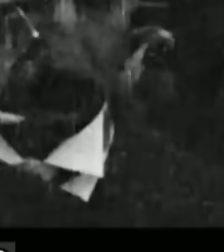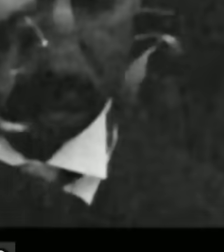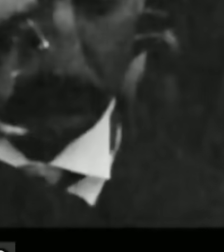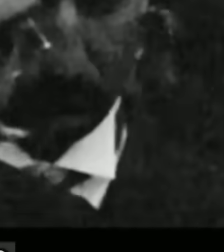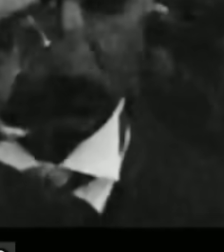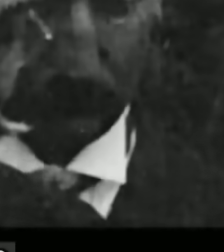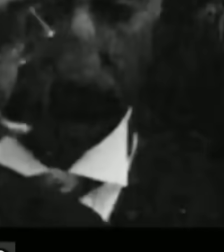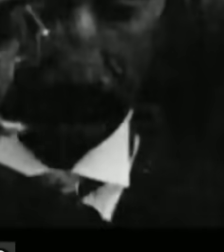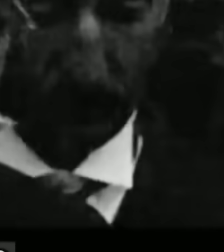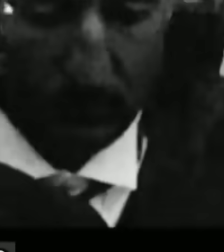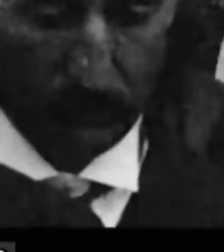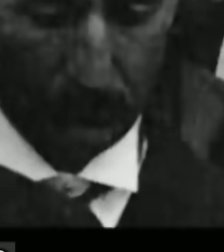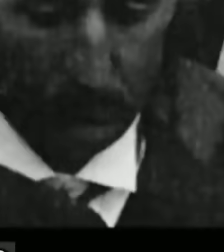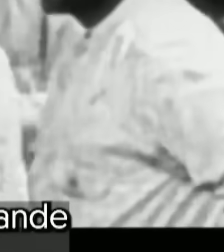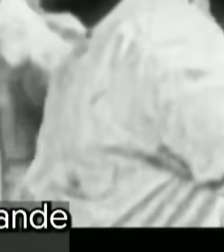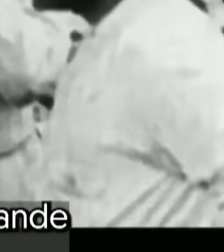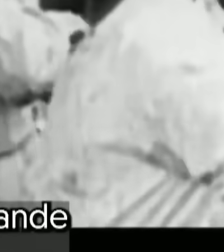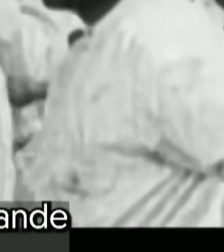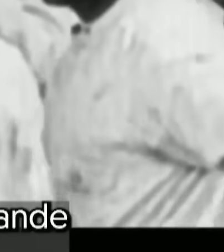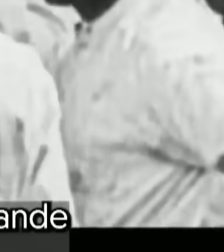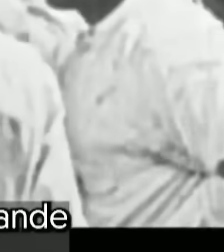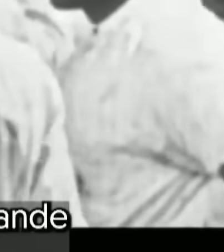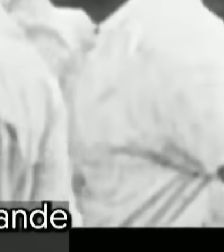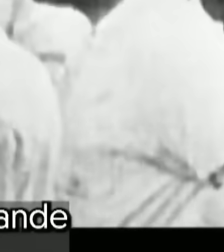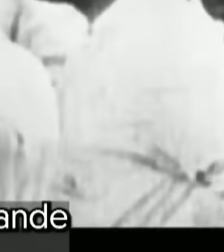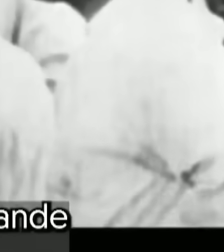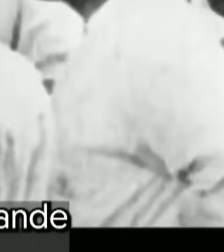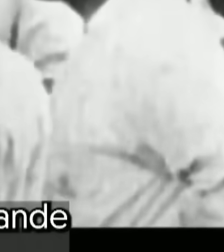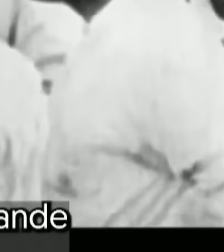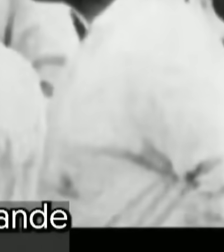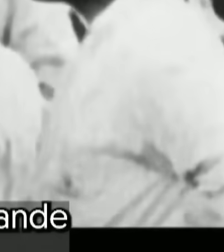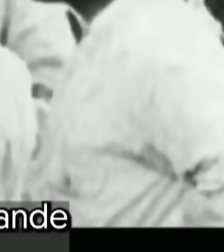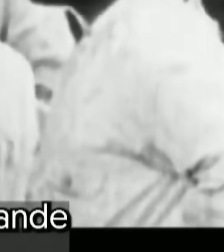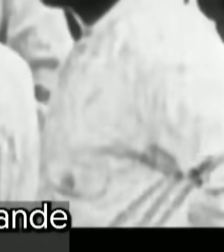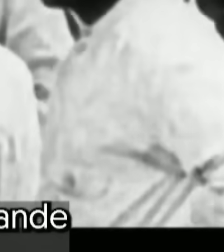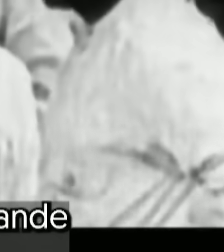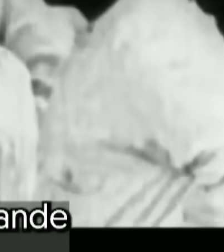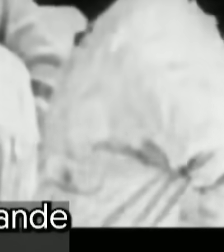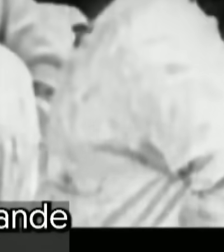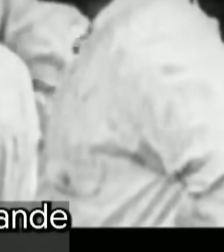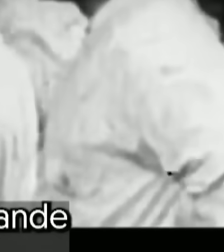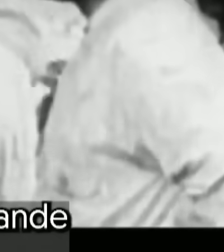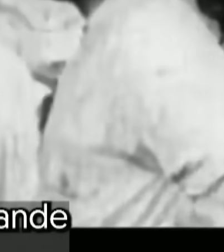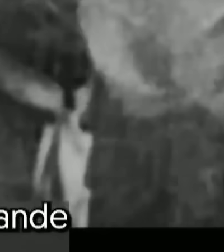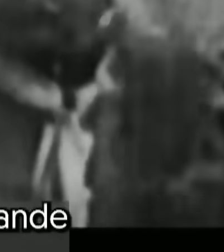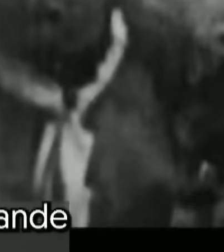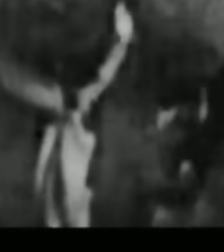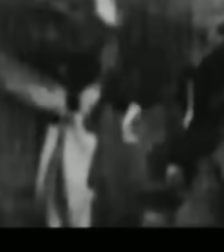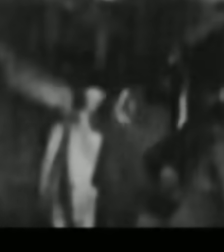toda su vida villa construyó el ejército popular más grande de la historia la división del norte